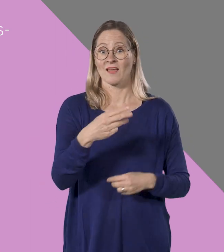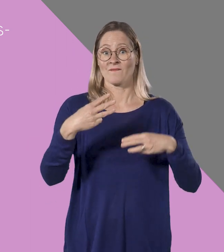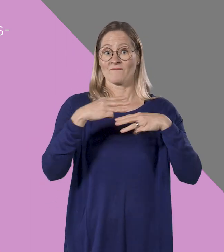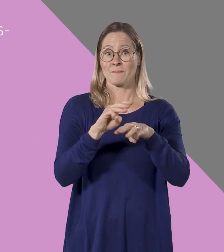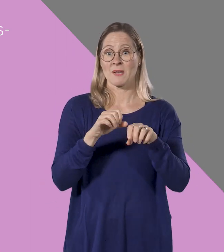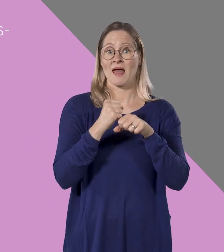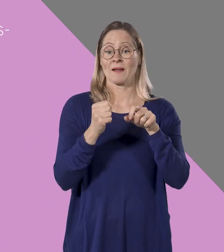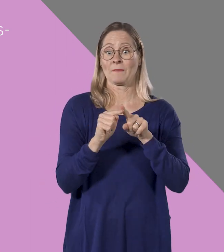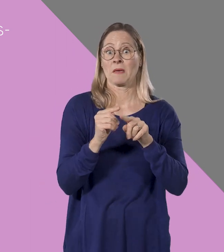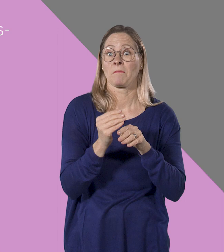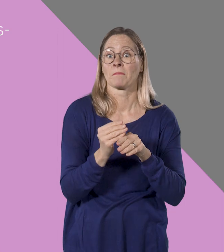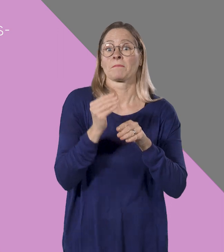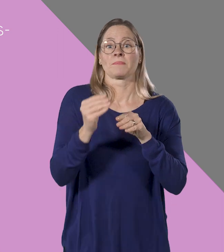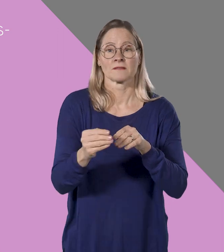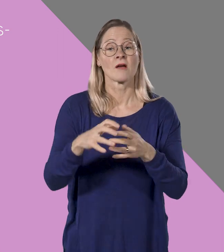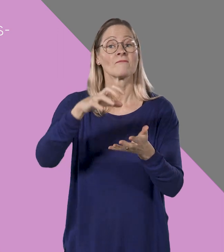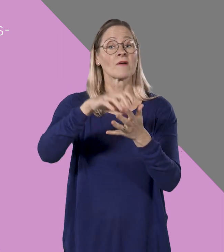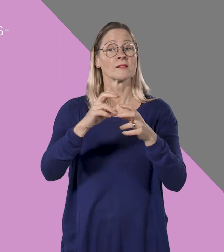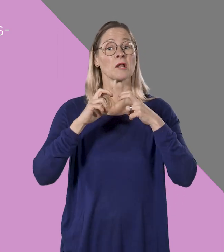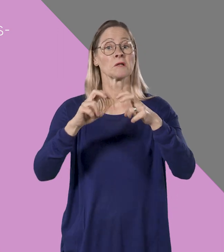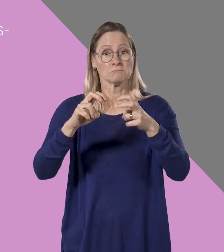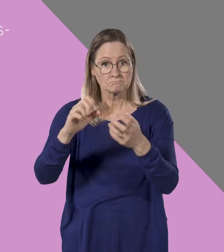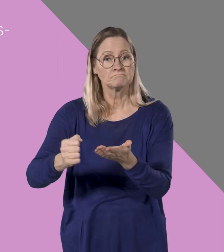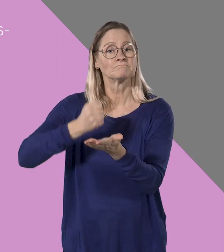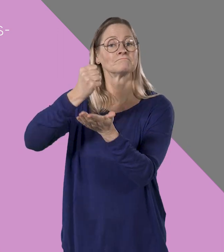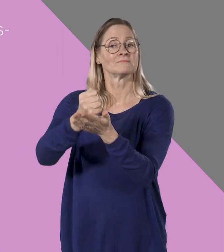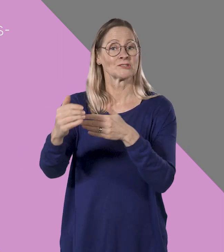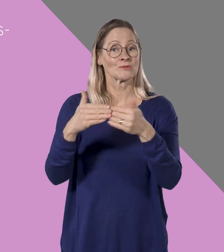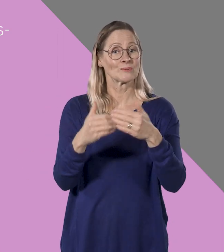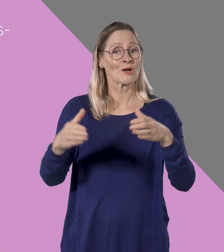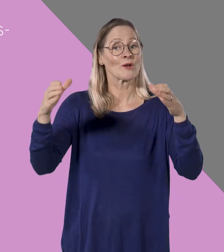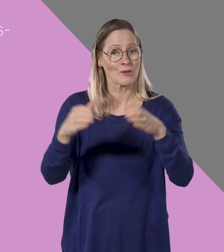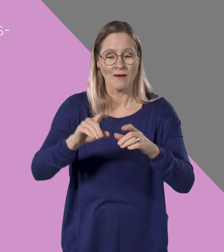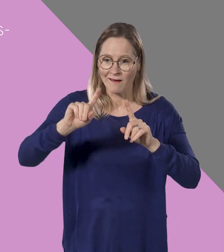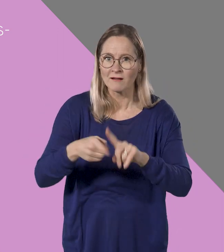Pian webinaarin jälkeen valtioneuvosto asetti työryhmän -